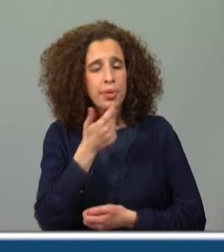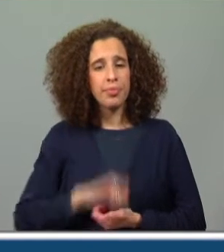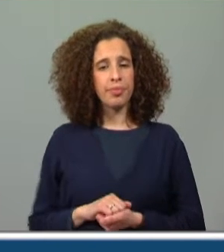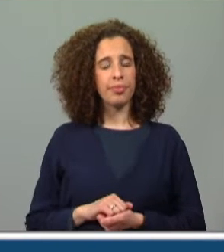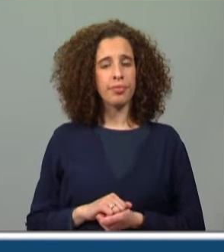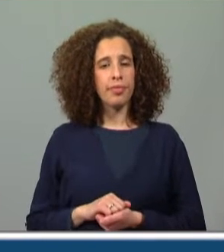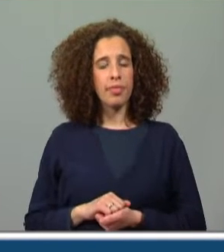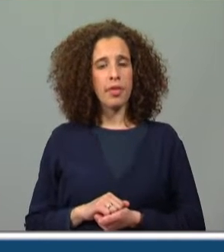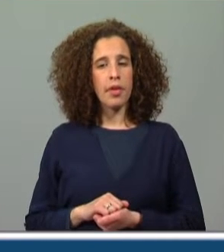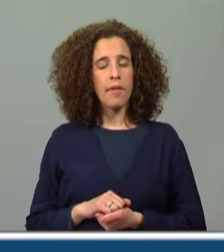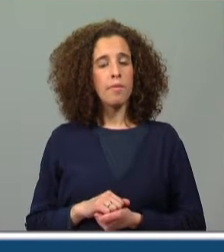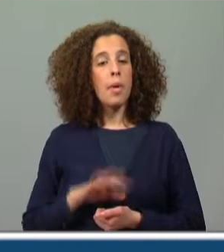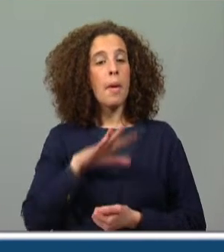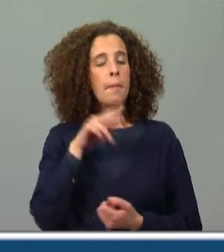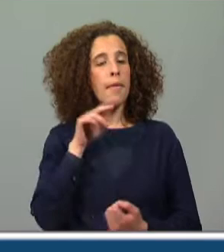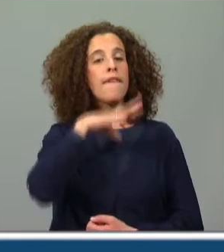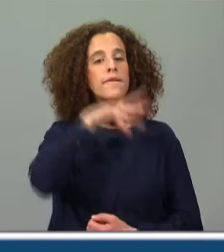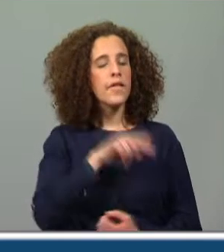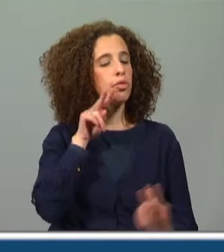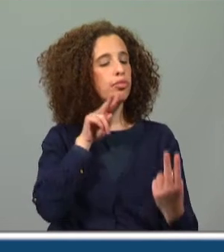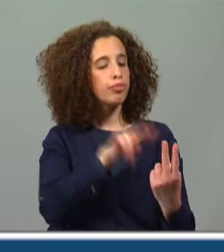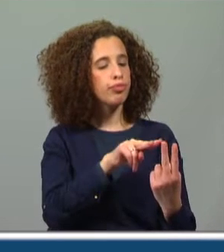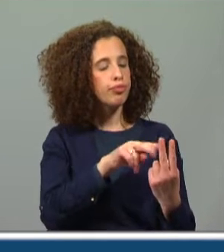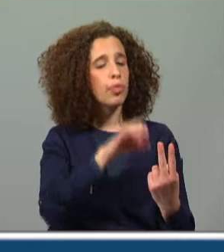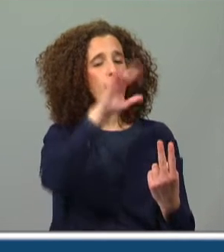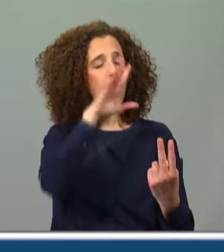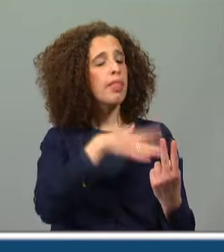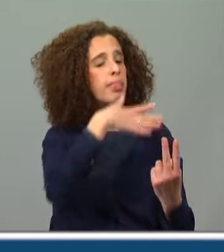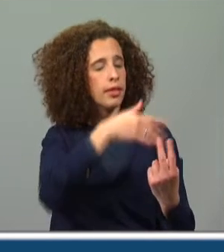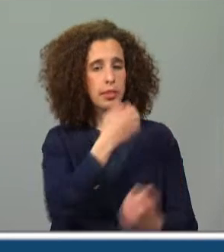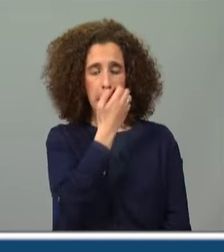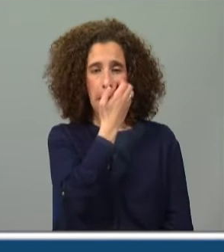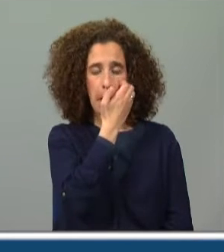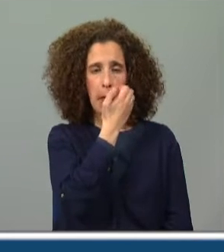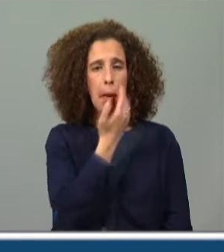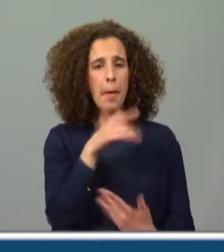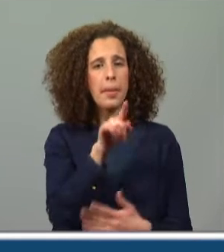voltou-se para a filha e com enorme surpresa esclamou mas esse livro nunca 轉向他的女兒，帶著巨大的驚訝地驚呼，但這本書從來沒有